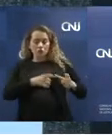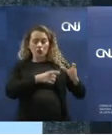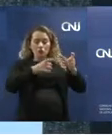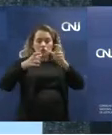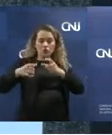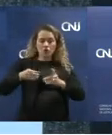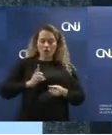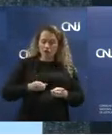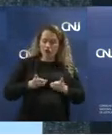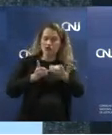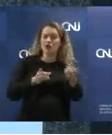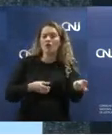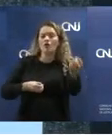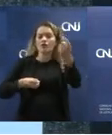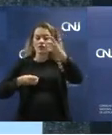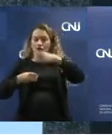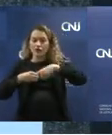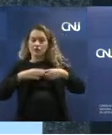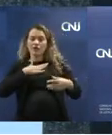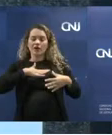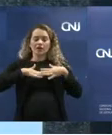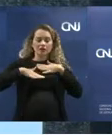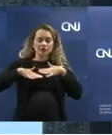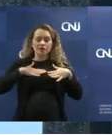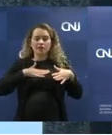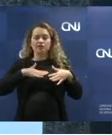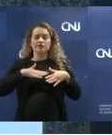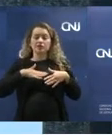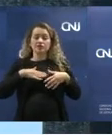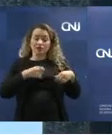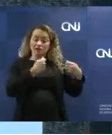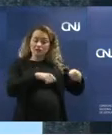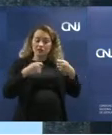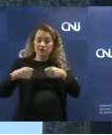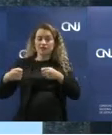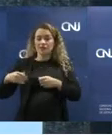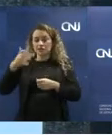para satisfazer as necessidades dos usuários de todas a sociedade.